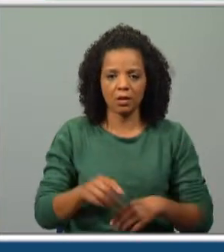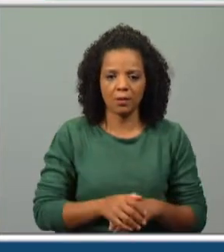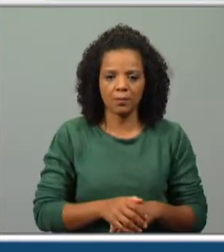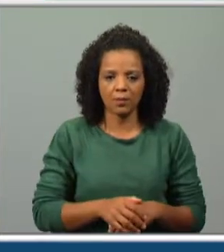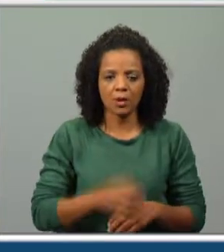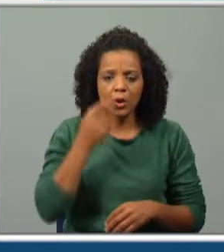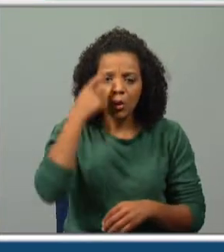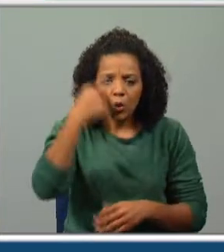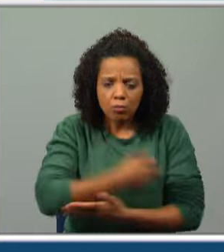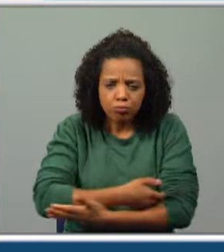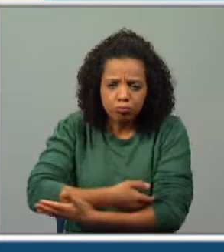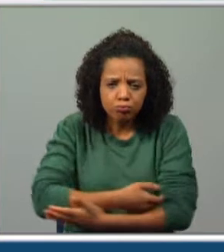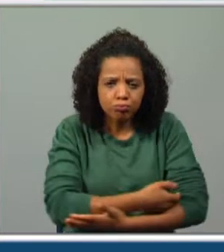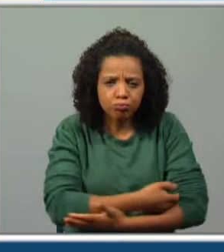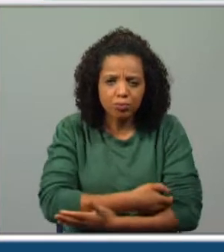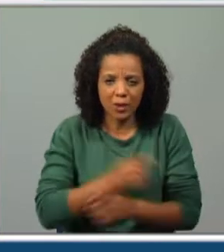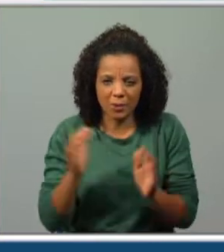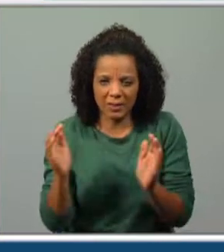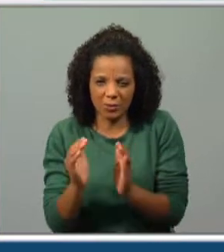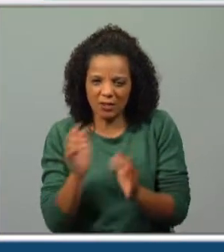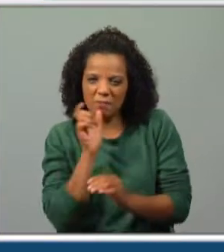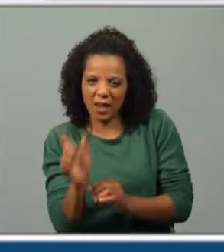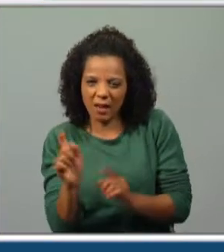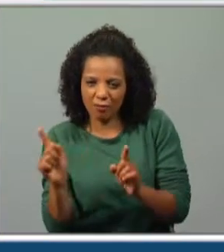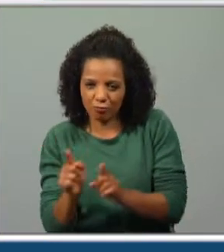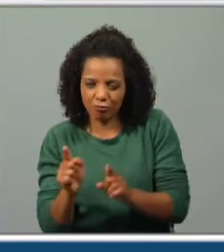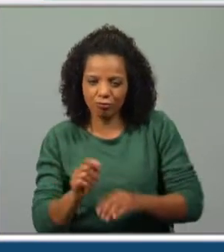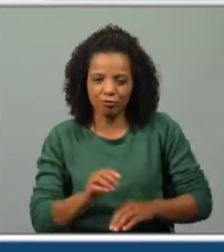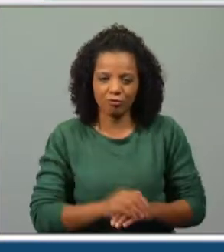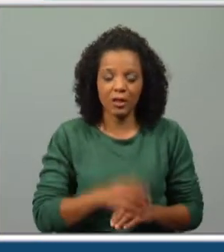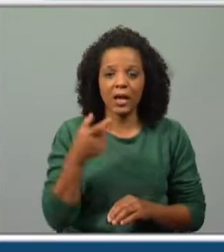enterro do príncipe o diminutivo adjetivação lá ficar também 王子的葬禮那裡的小形容詞也留下